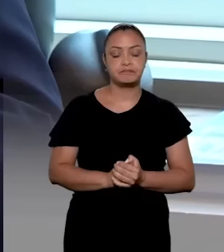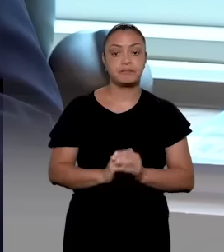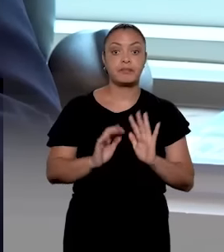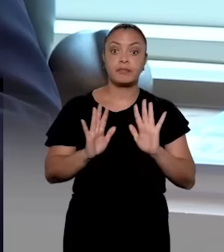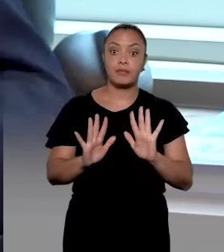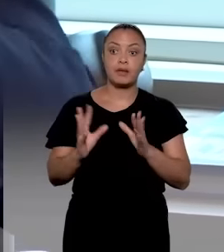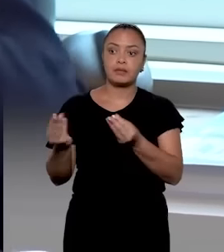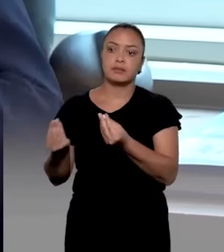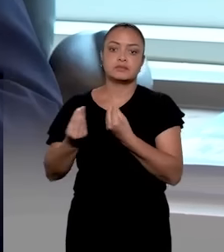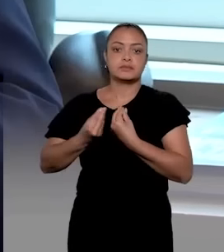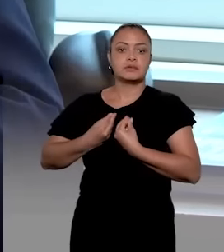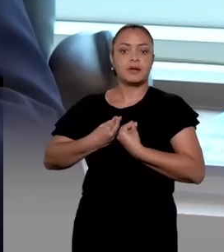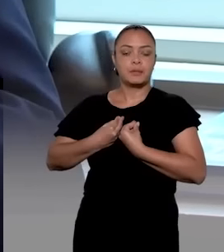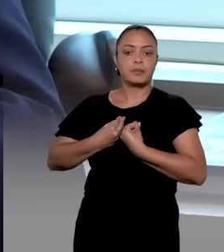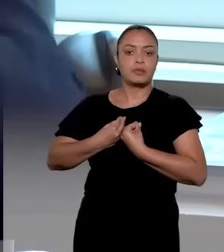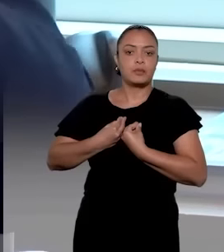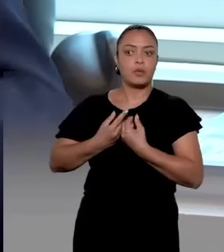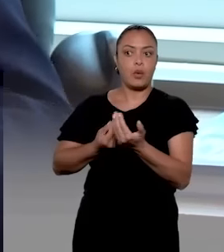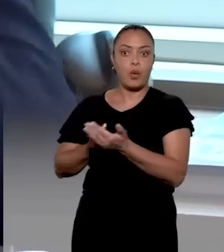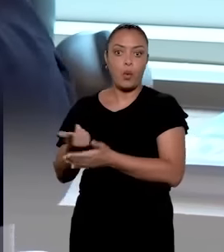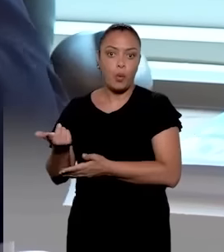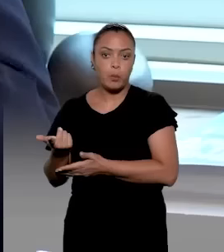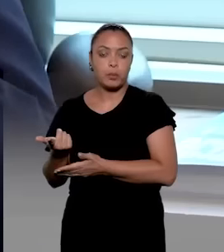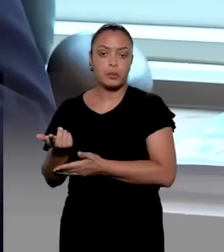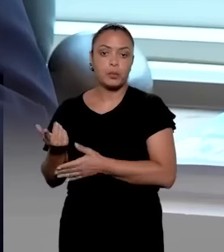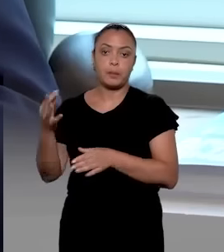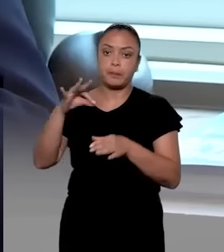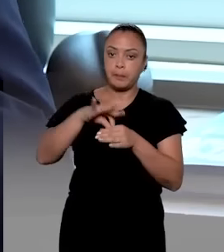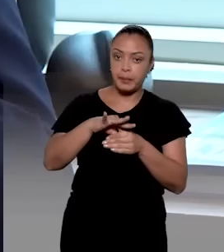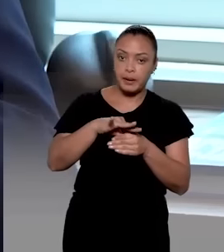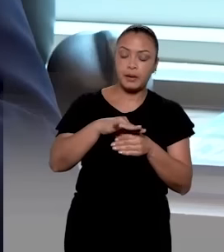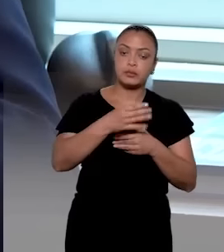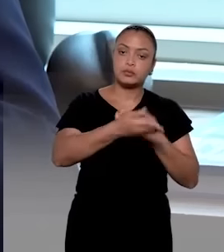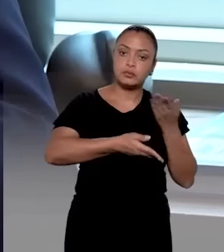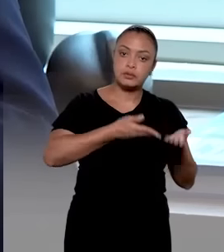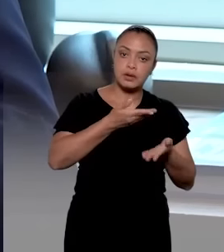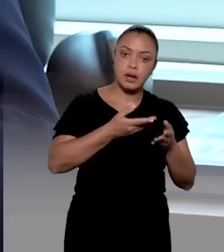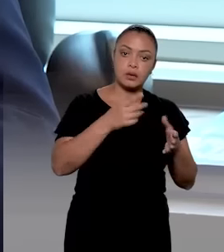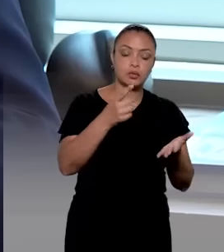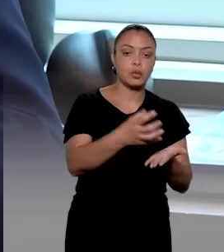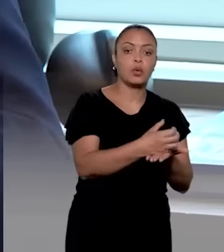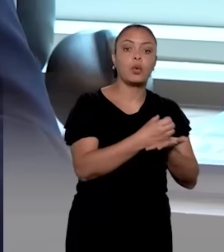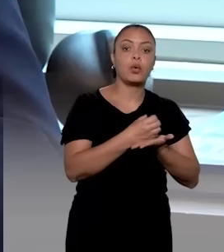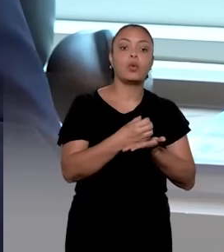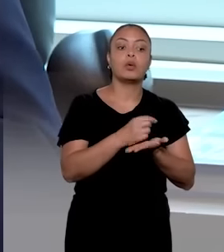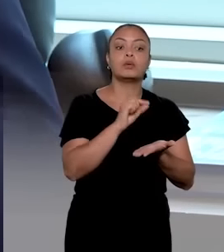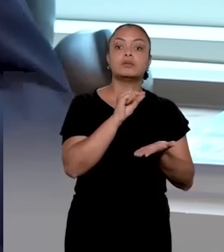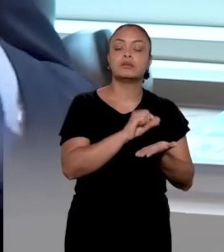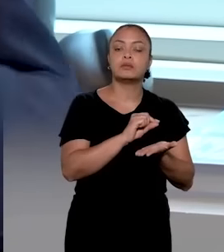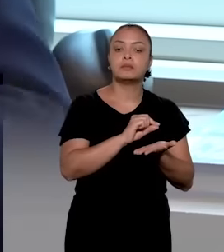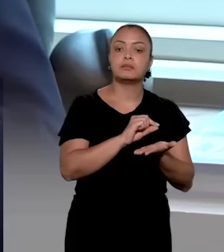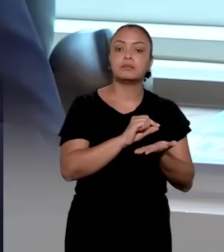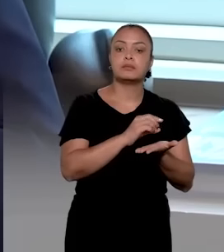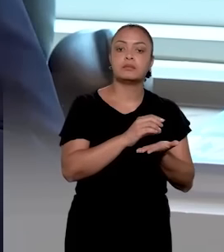Mas eu recebo tudo isso, compro tudo isso, planto, trato e colho, para onde vai a minha colheita?